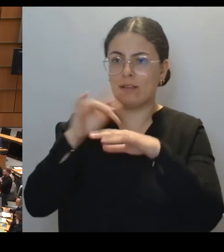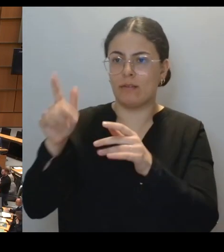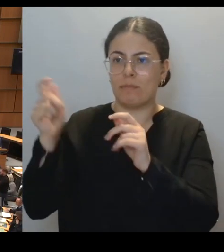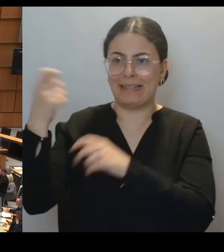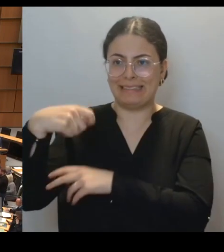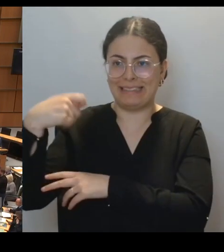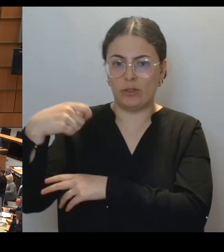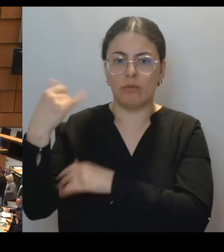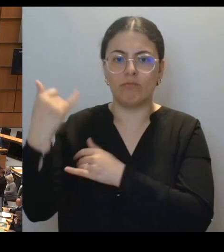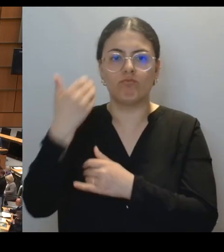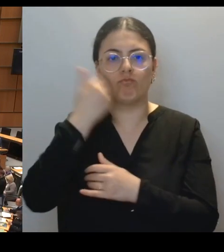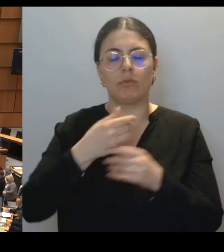Frau Golale Ahmadi,